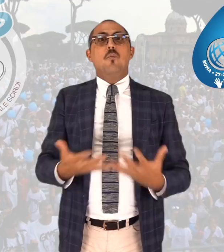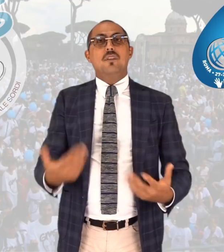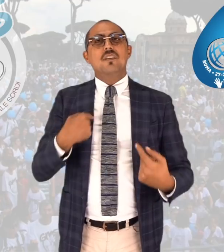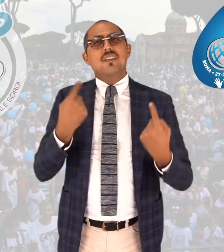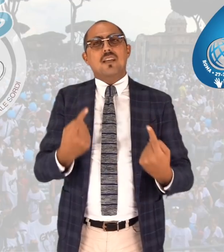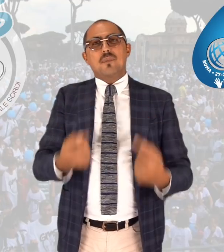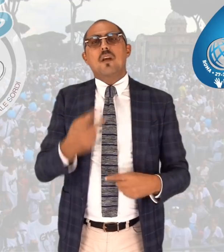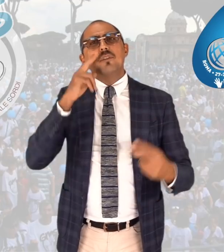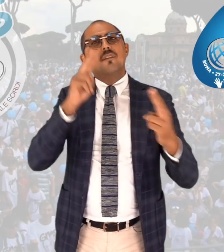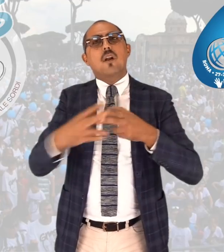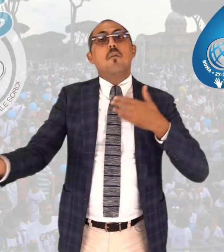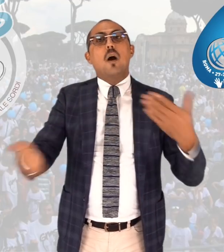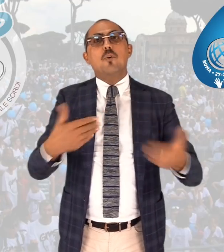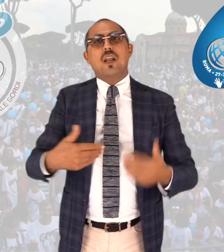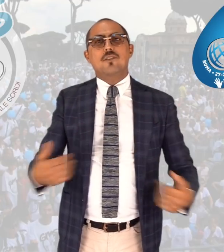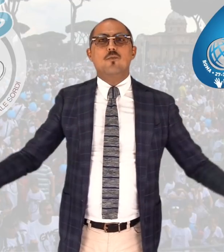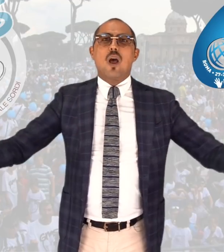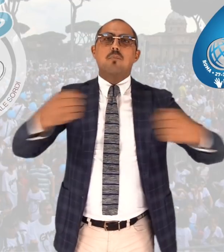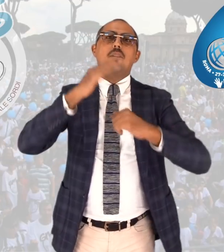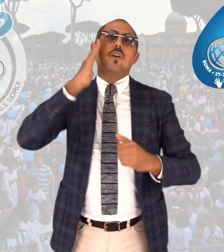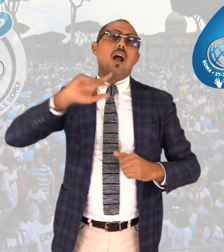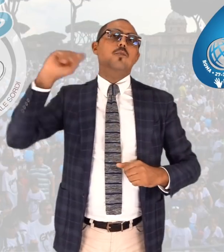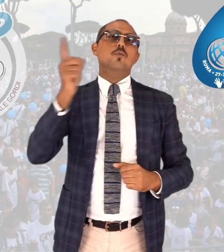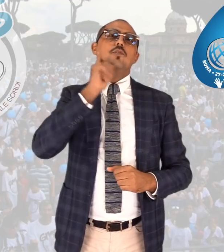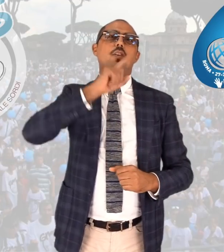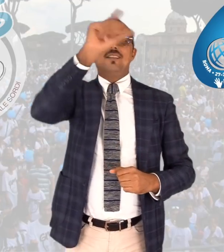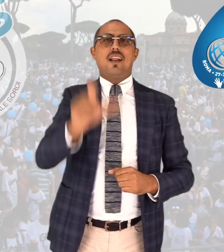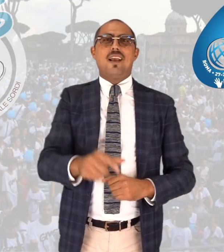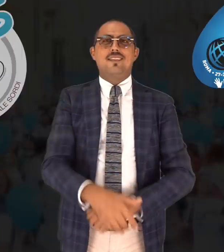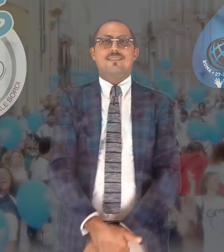Quindi vi aspetto, ci vediamo presto. Vi abbraccio tutti, cari sordi italiani.